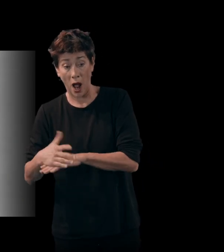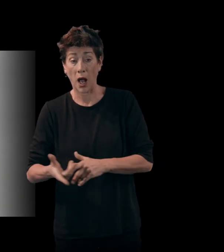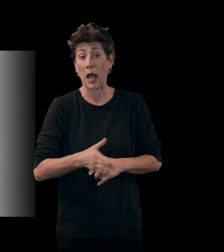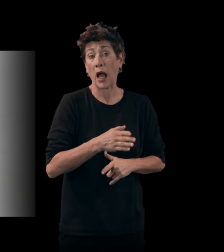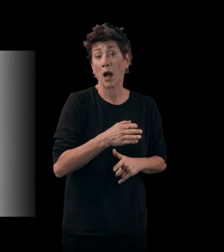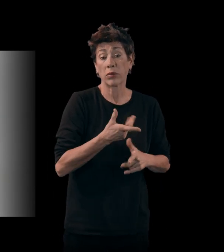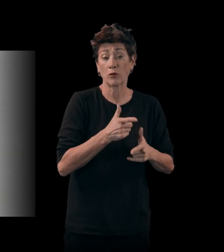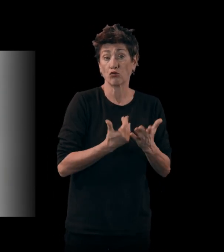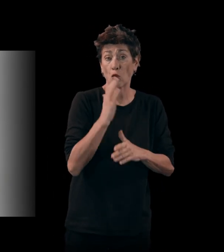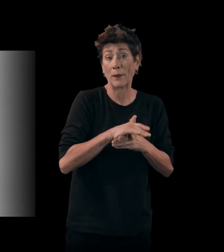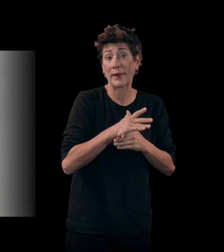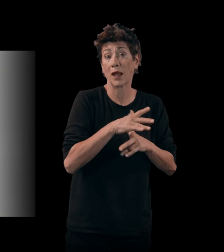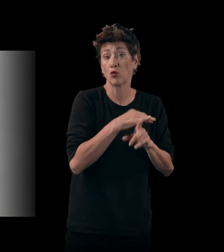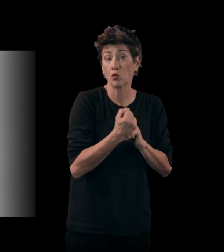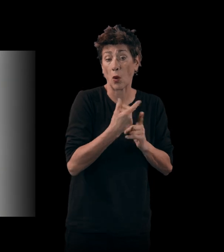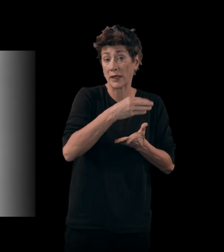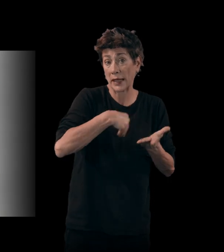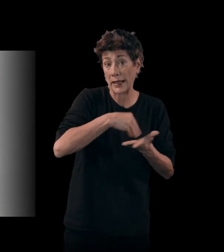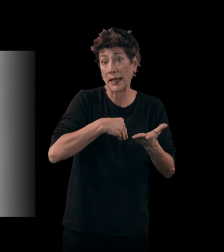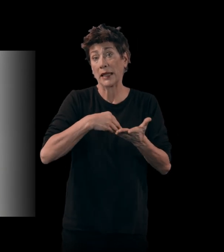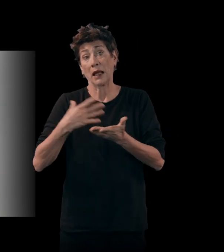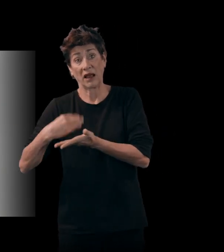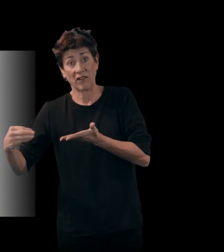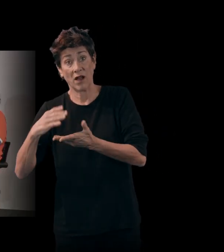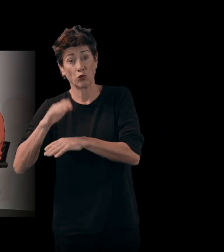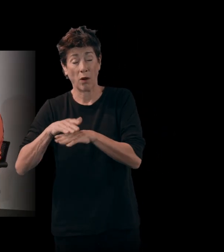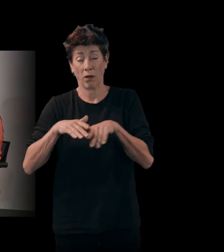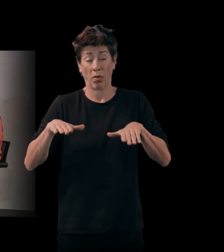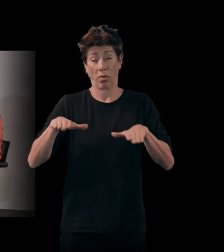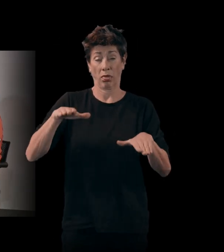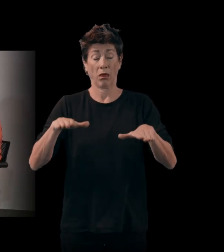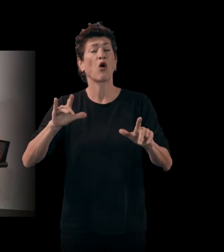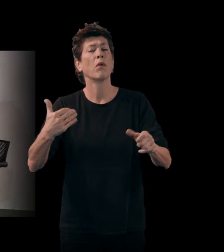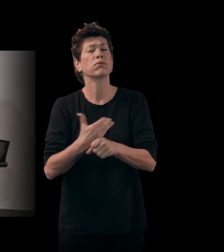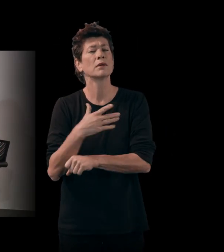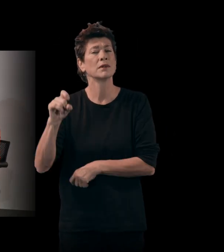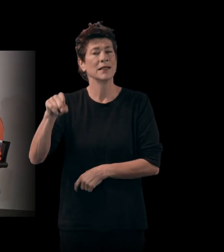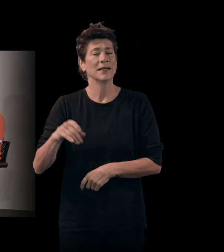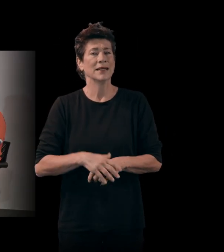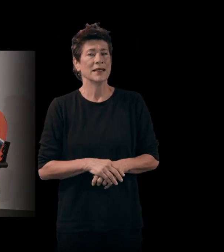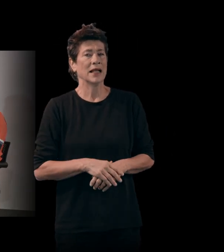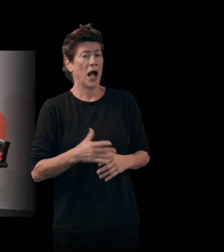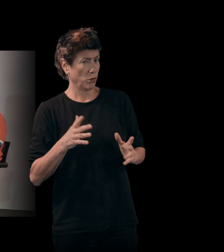Qu’est-ce que ça a bougé à cet endroit-là, dans la pratique même. C’est la question de l’atelier, comment on fait.